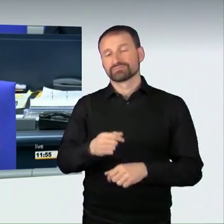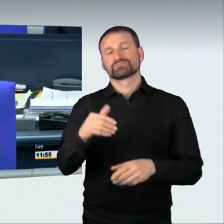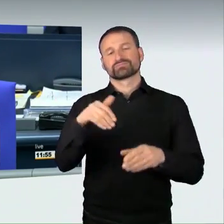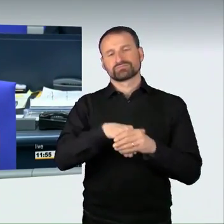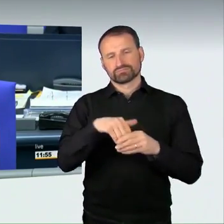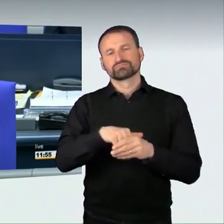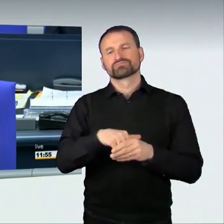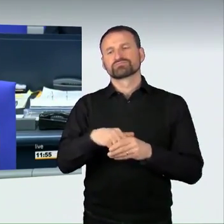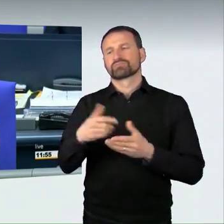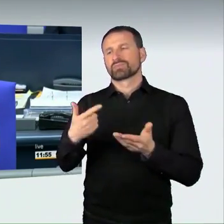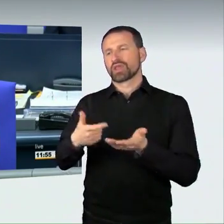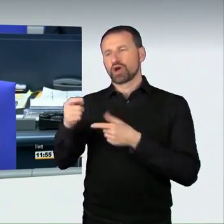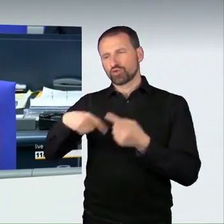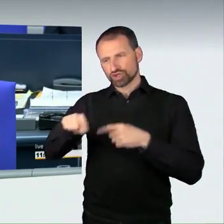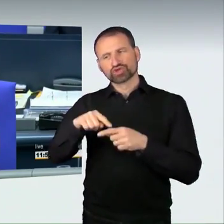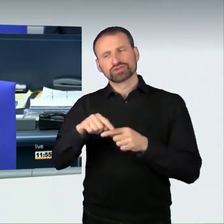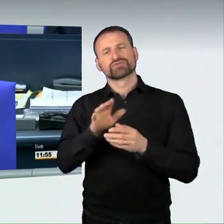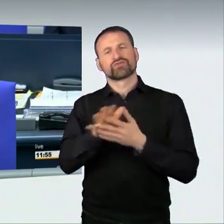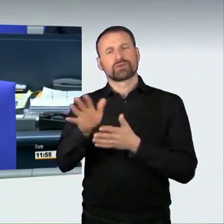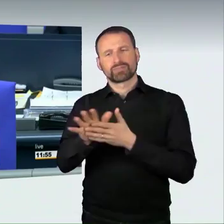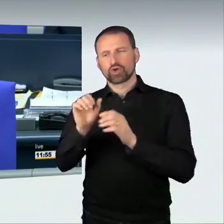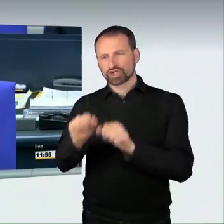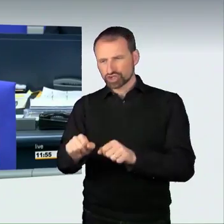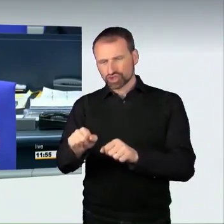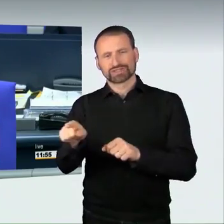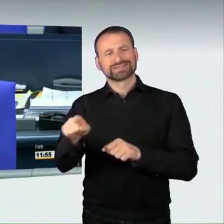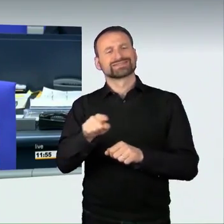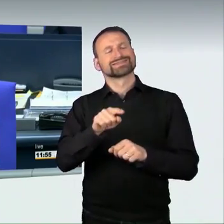zum Antrag der Fraktion Die Linke zur Mietpreisbremse